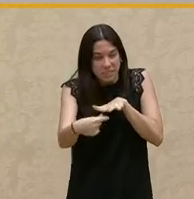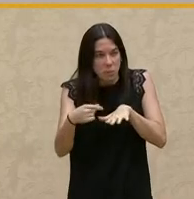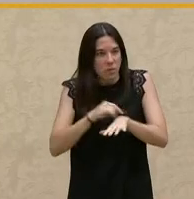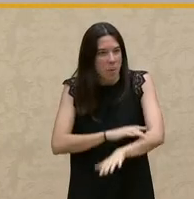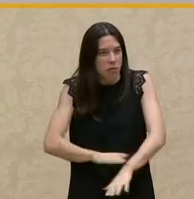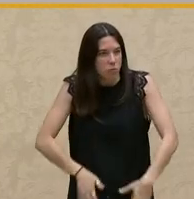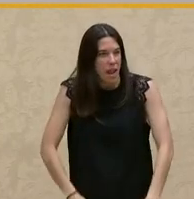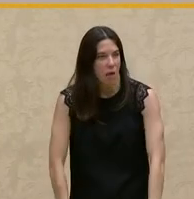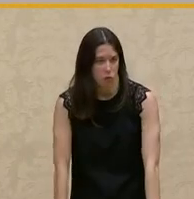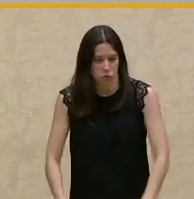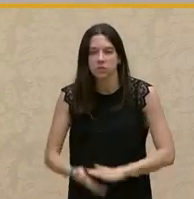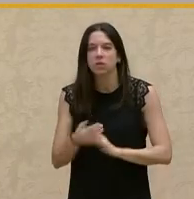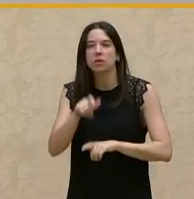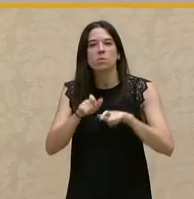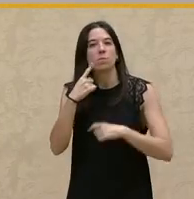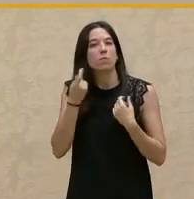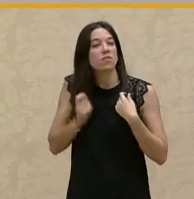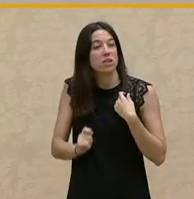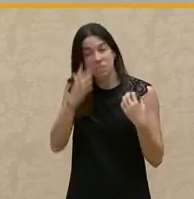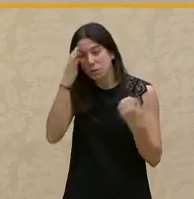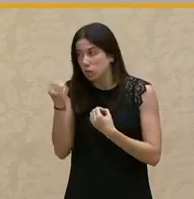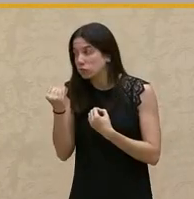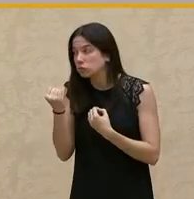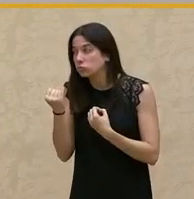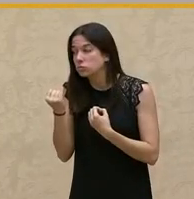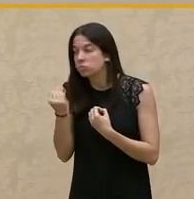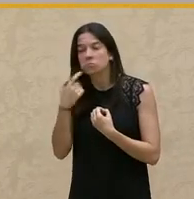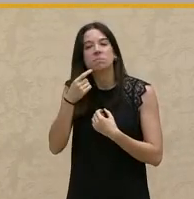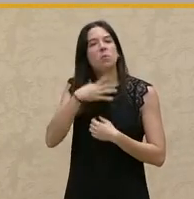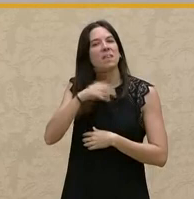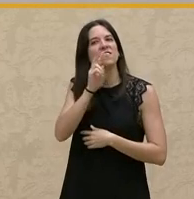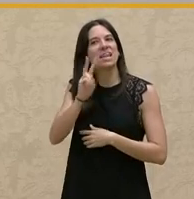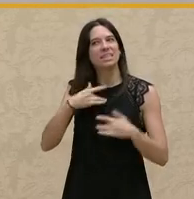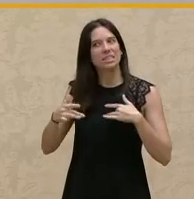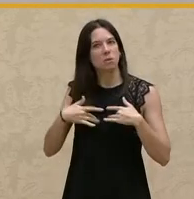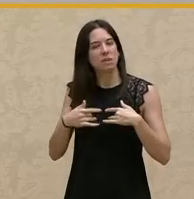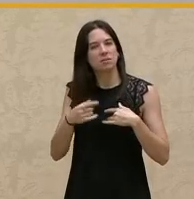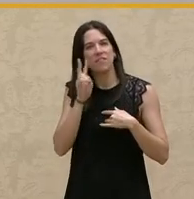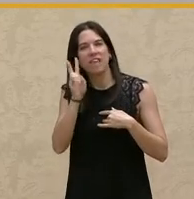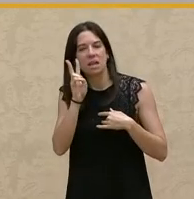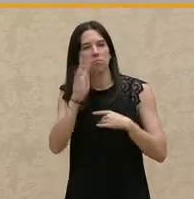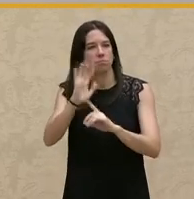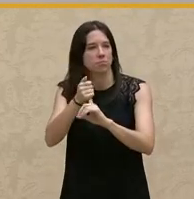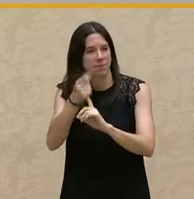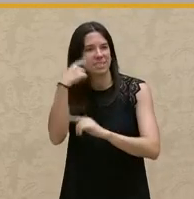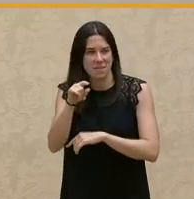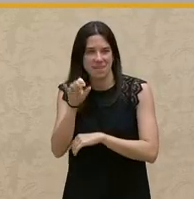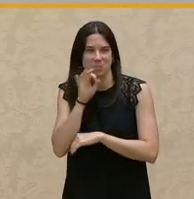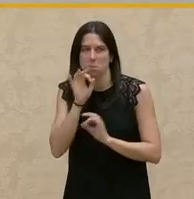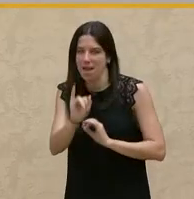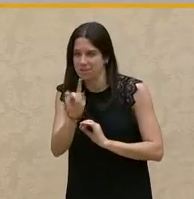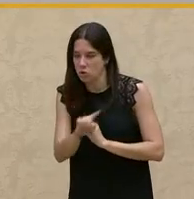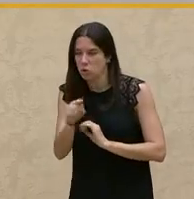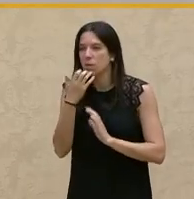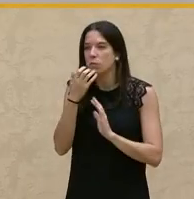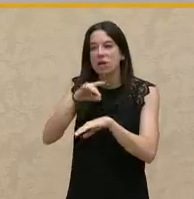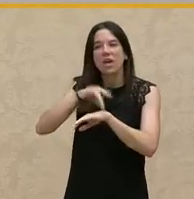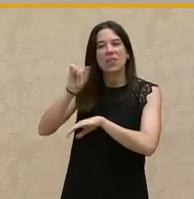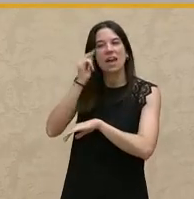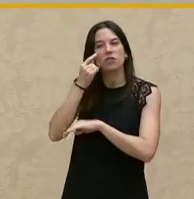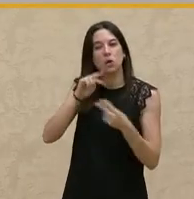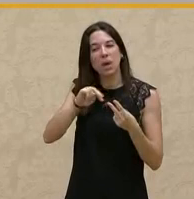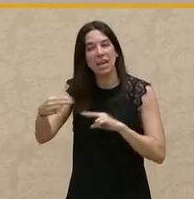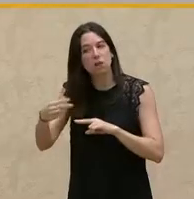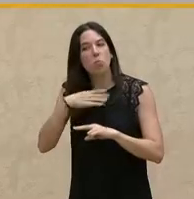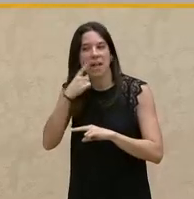profesionales pueden guiar. Cuando hay sospecha de este síndrome. Son varios genes los que pueden